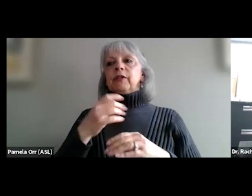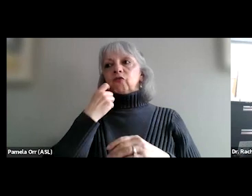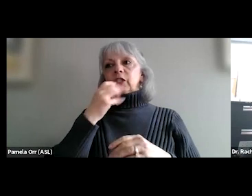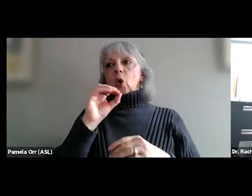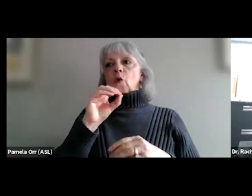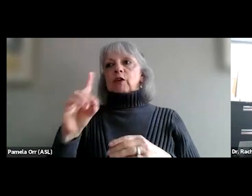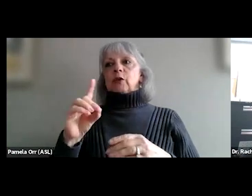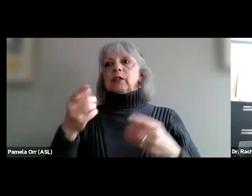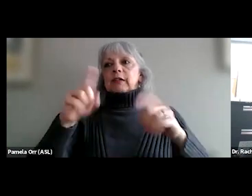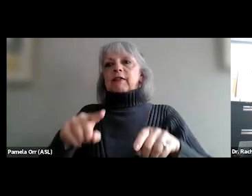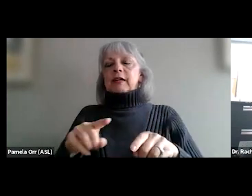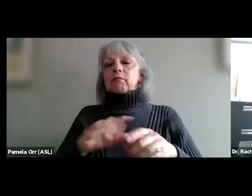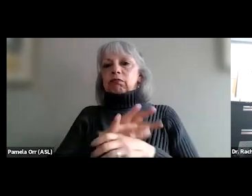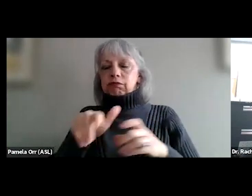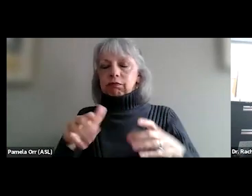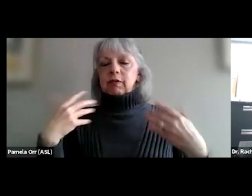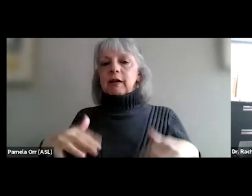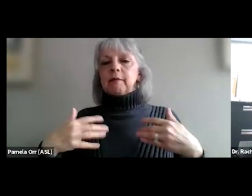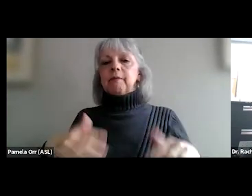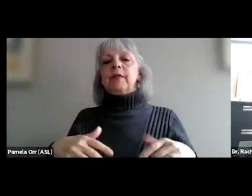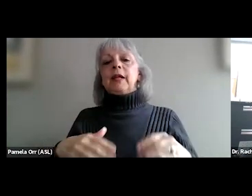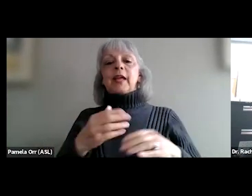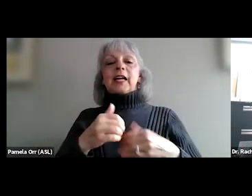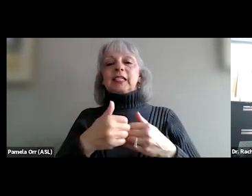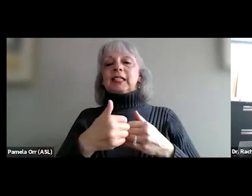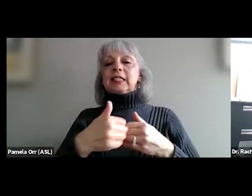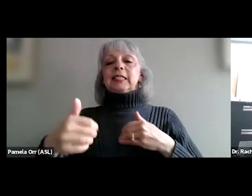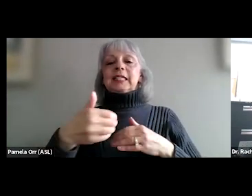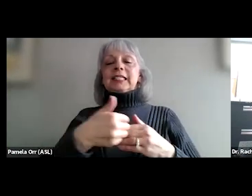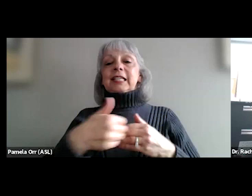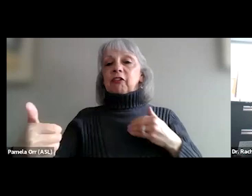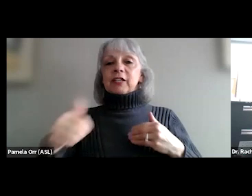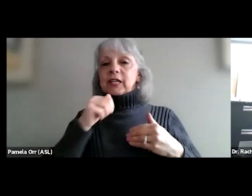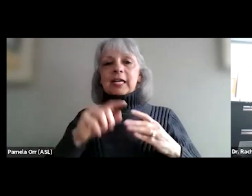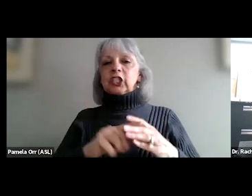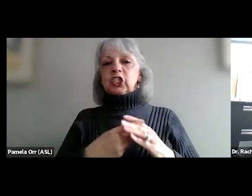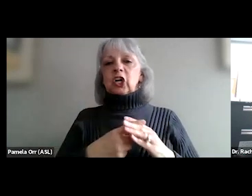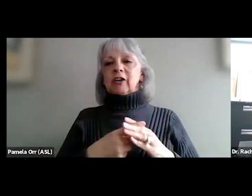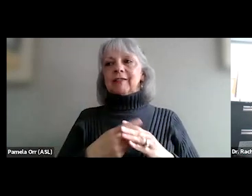esta desinversión y segregación no comenzaron ayer ni el año pasado.